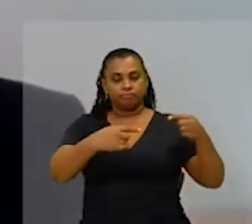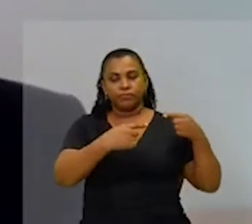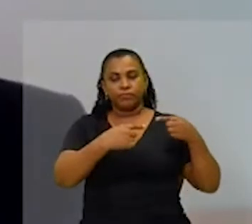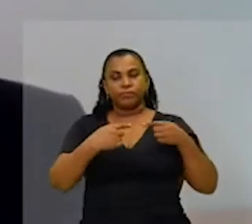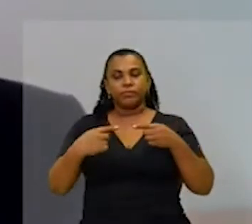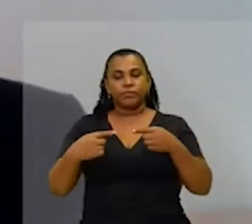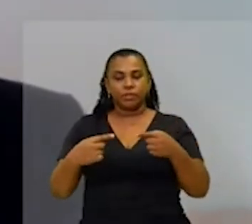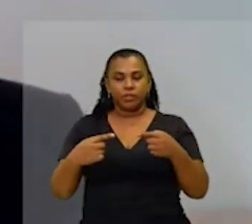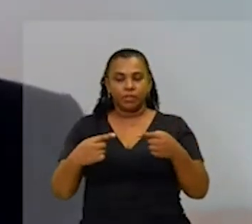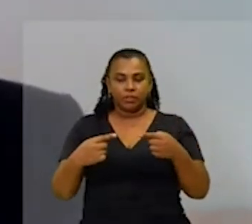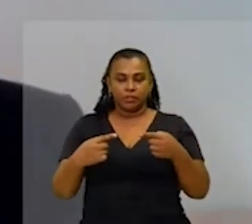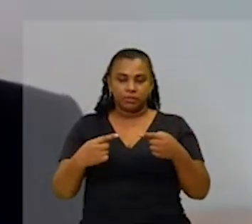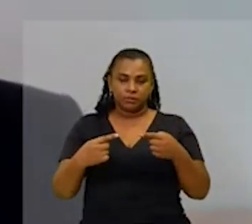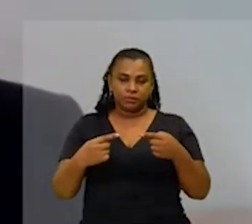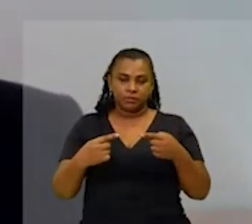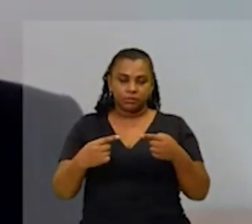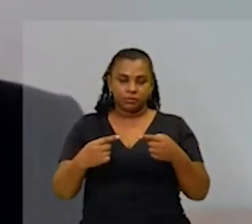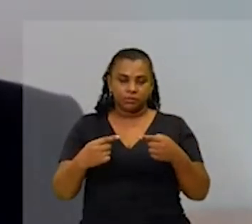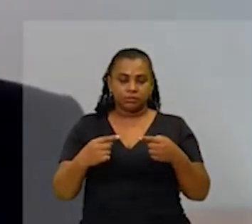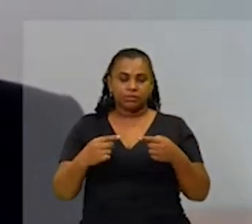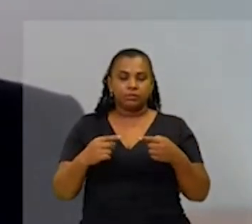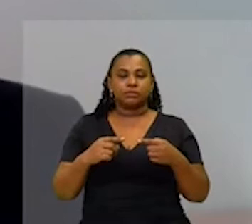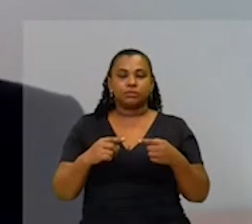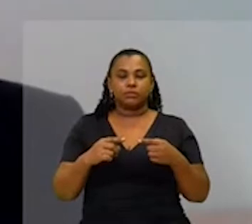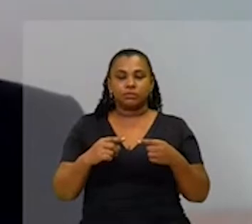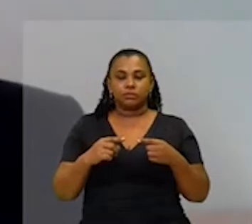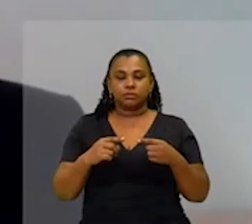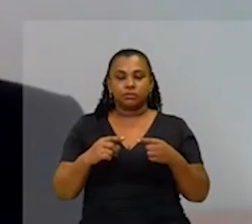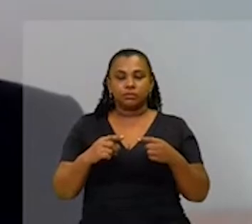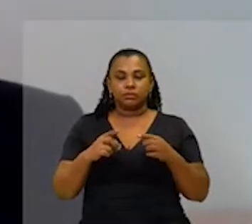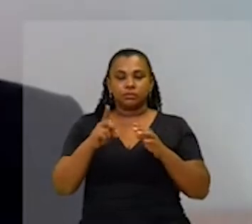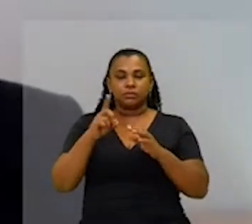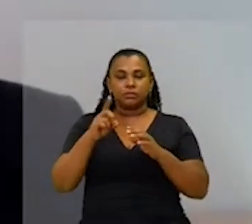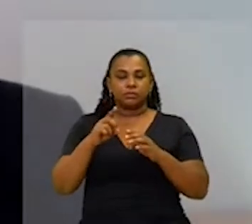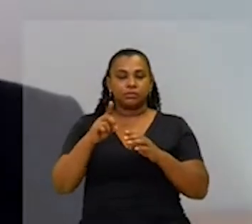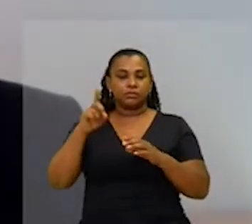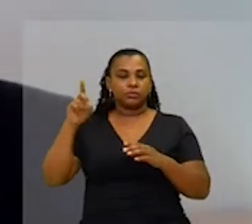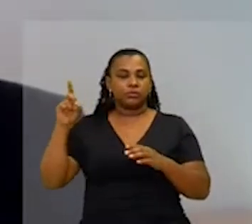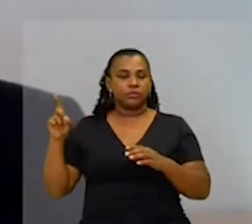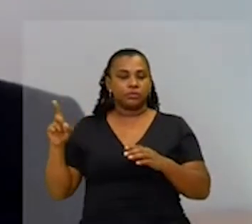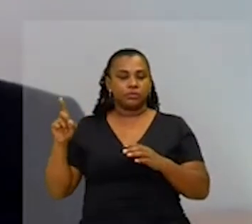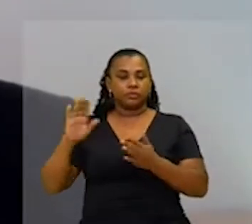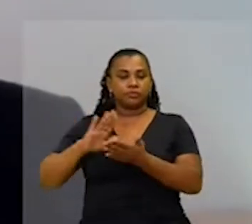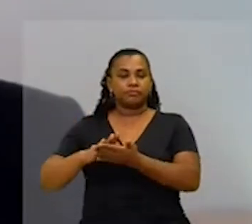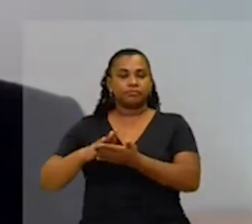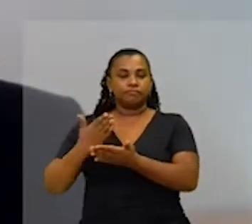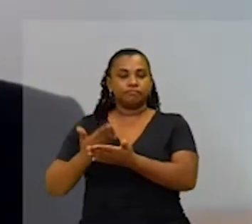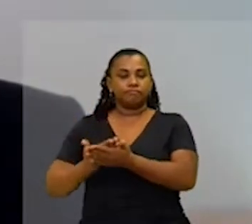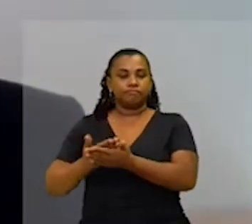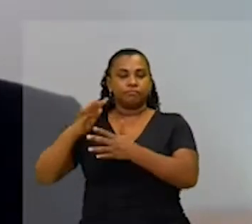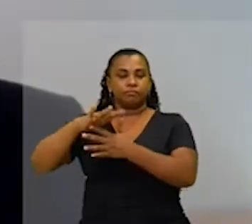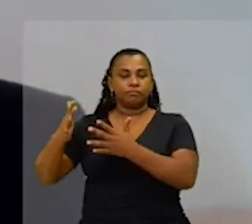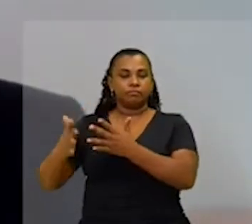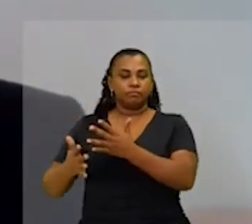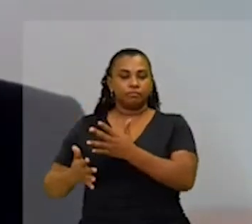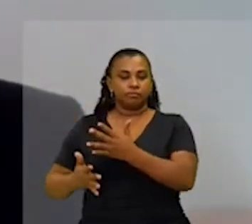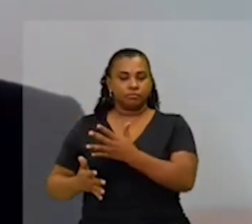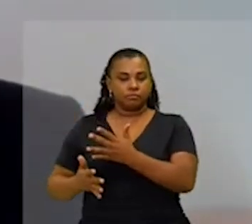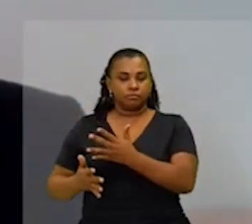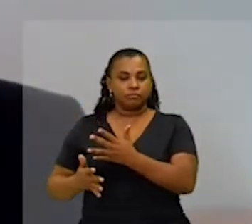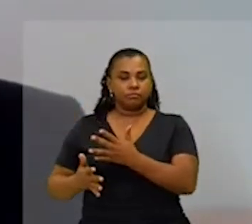tela à direita a imagem destaque de uma intérprete da língua brasileira de sinais uma mulher de cor